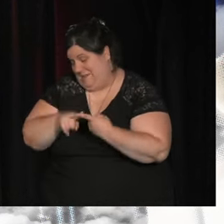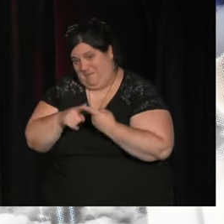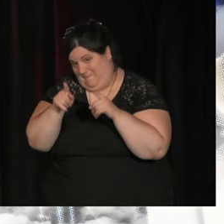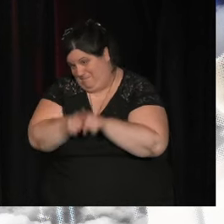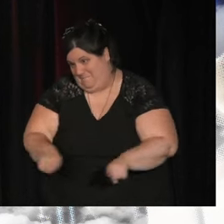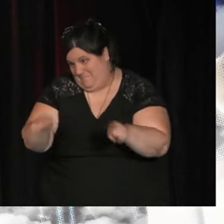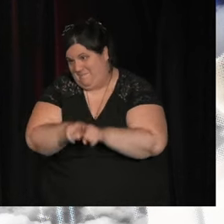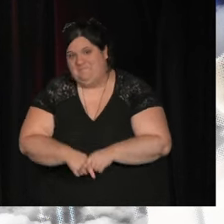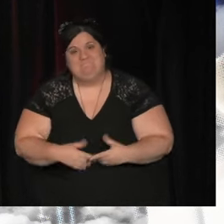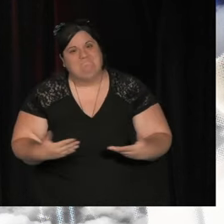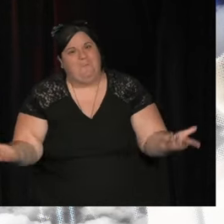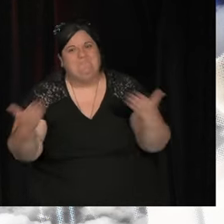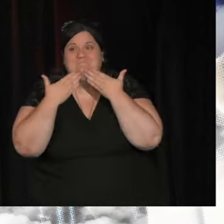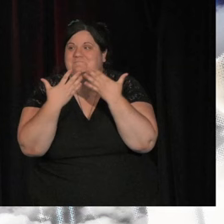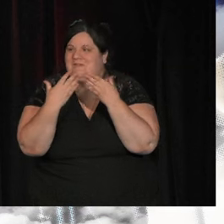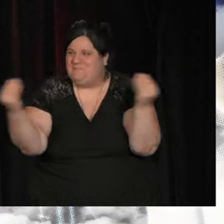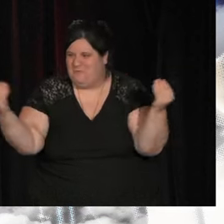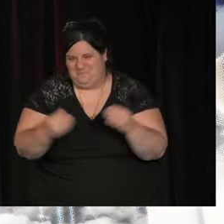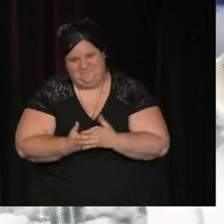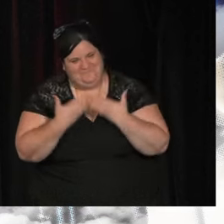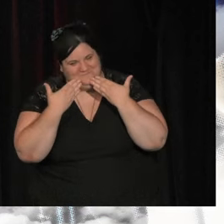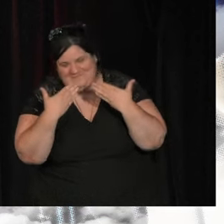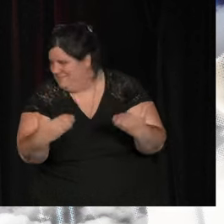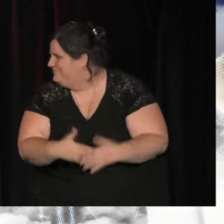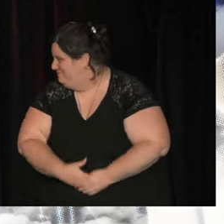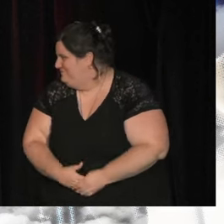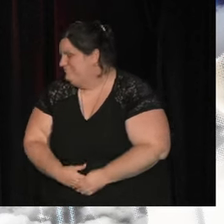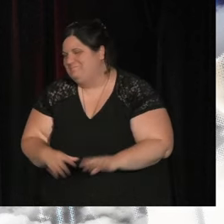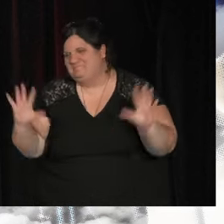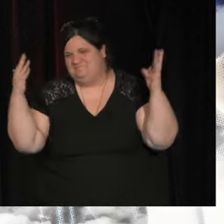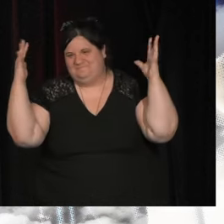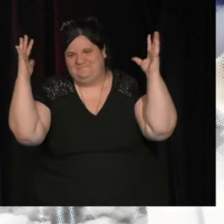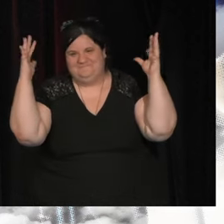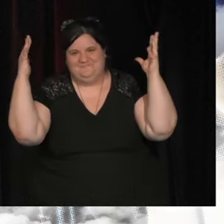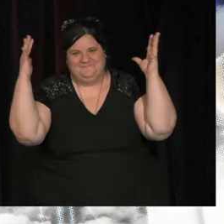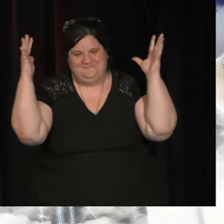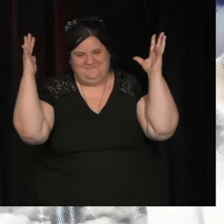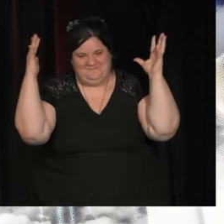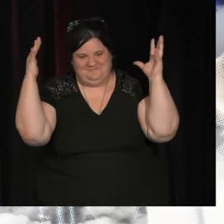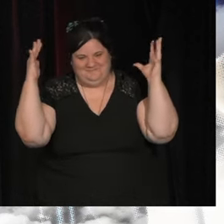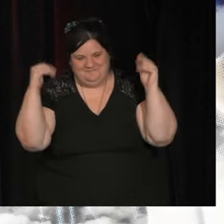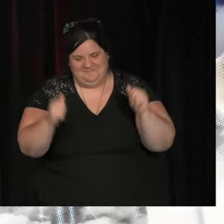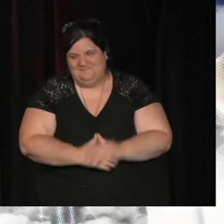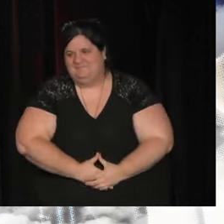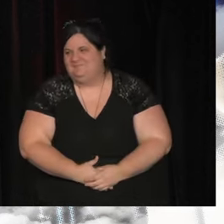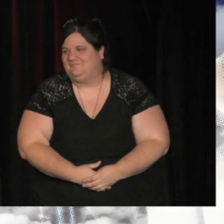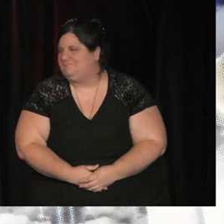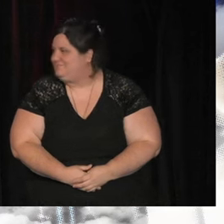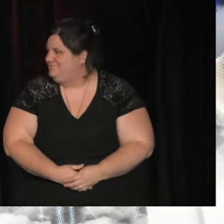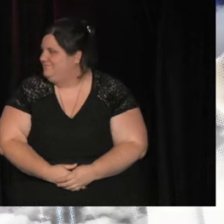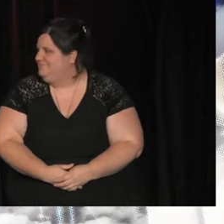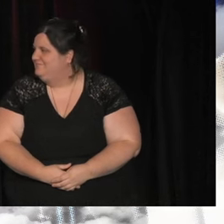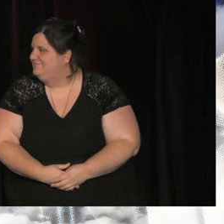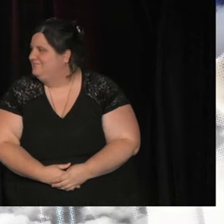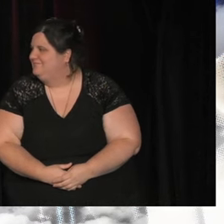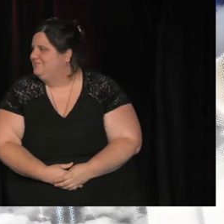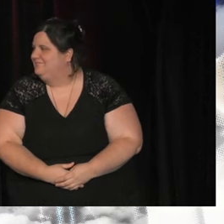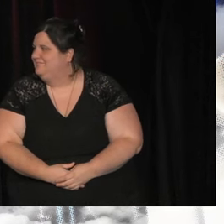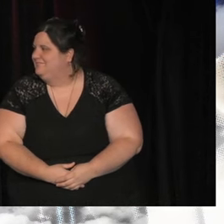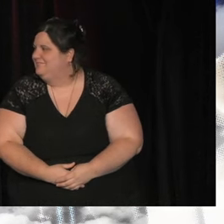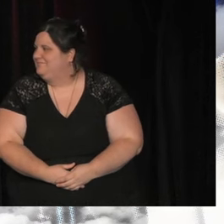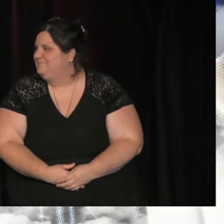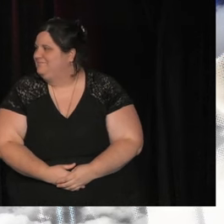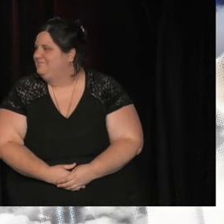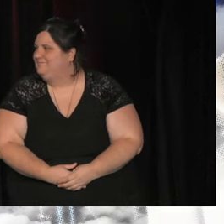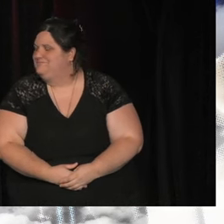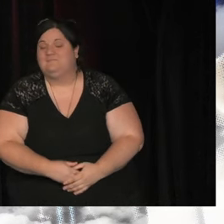Oui, Très bien.